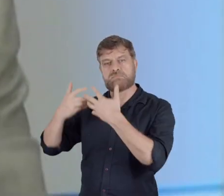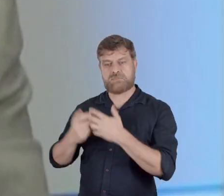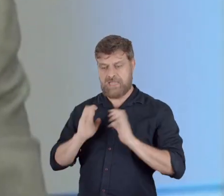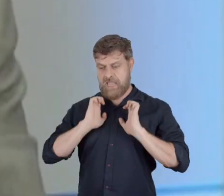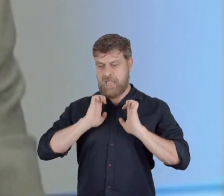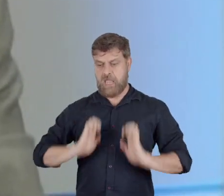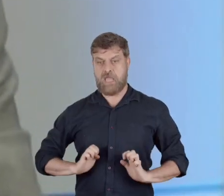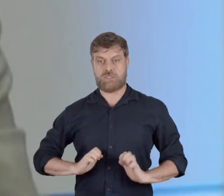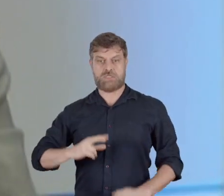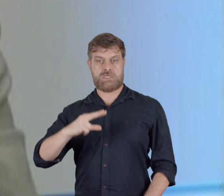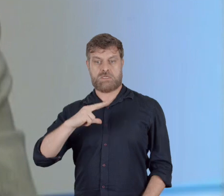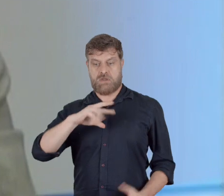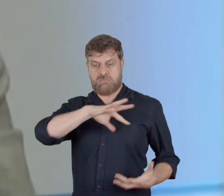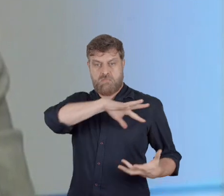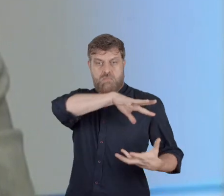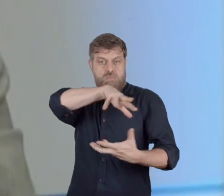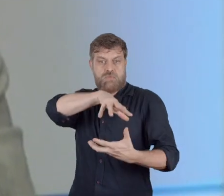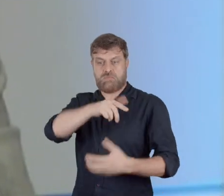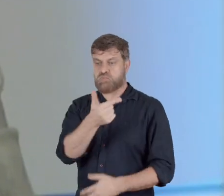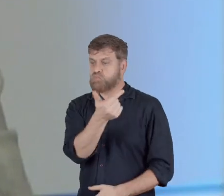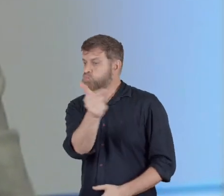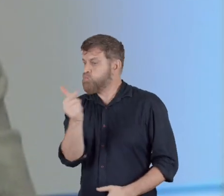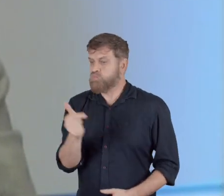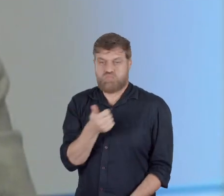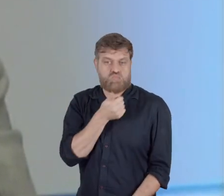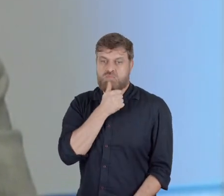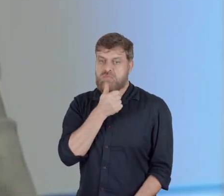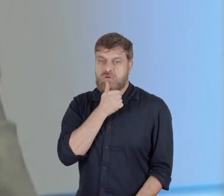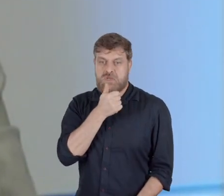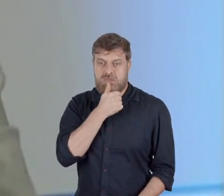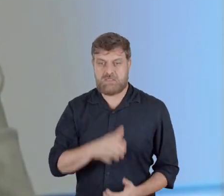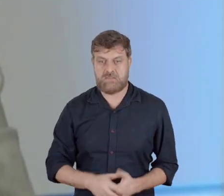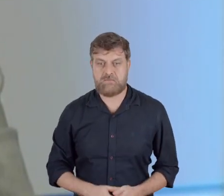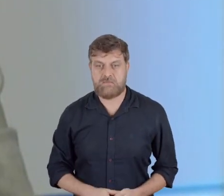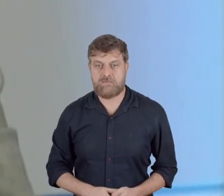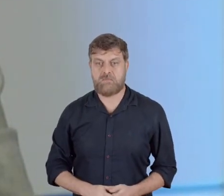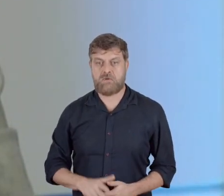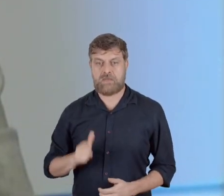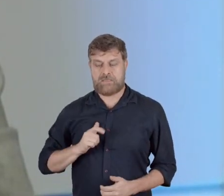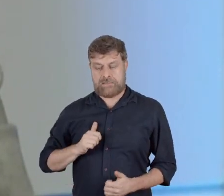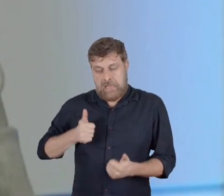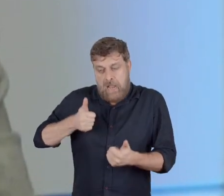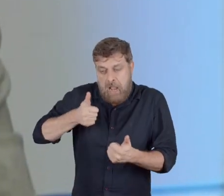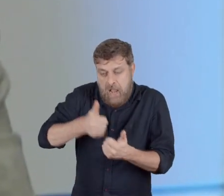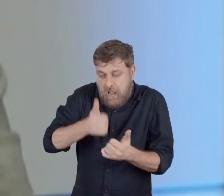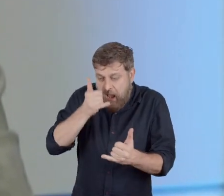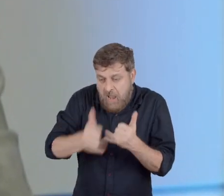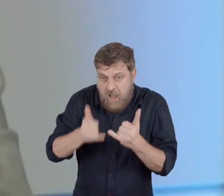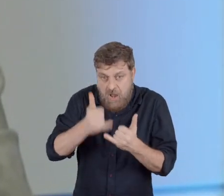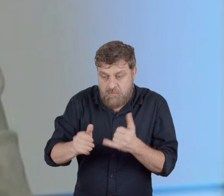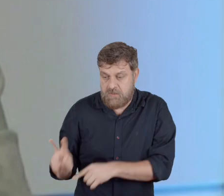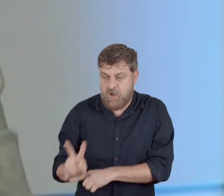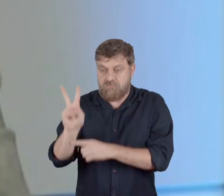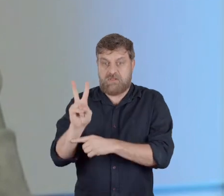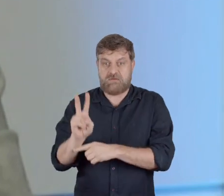Não existe uma ética universal, ainda não existe. O que mais se aproximou disso como valores gerais